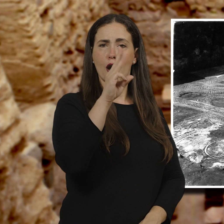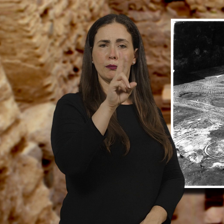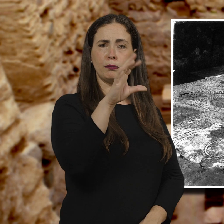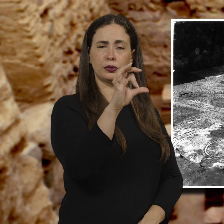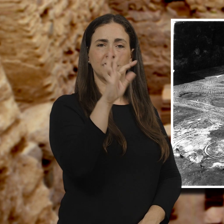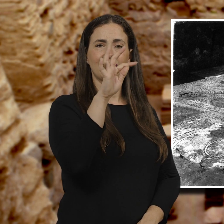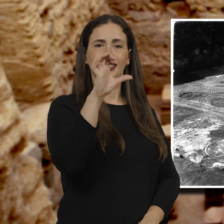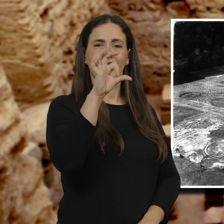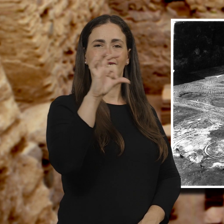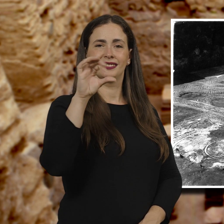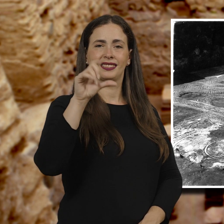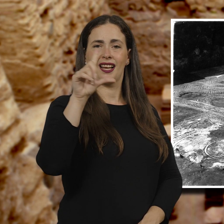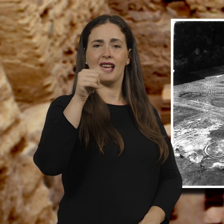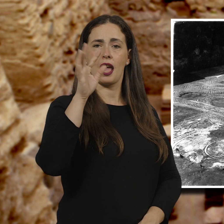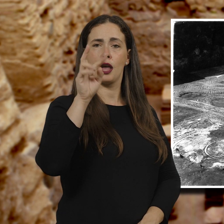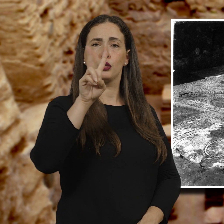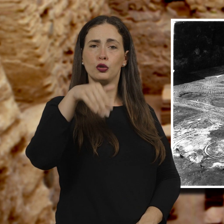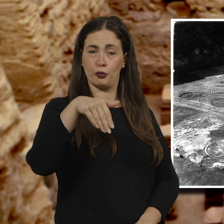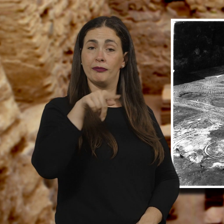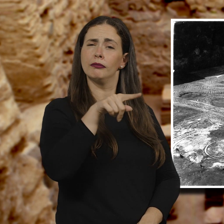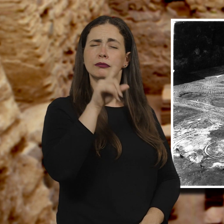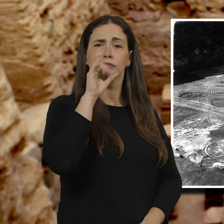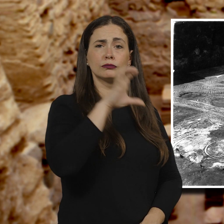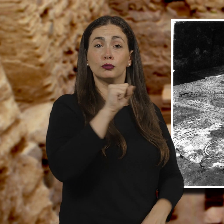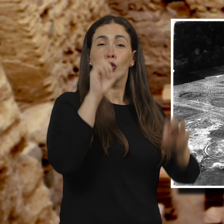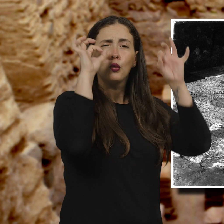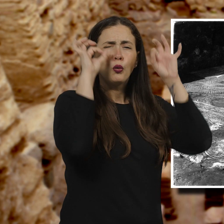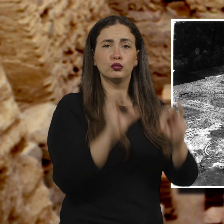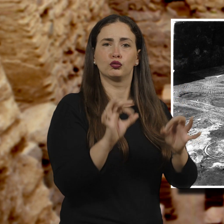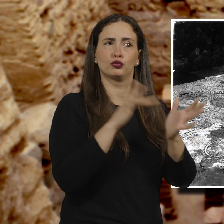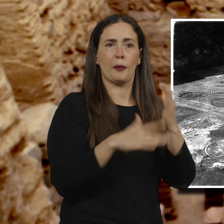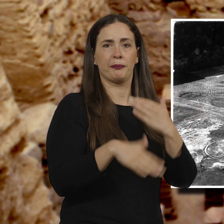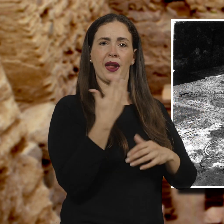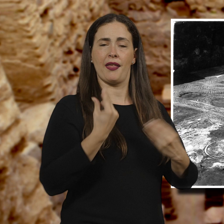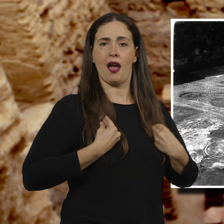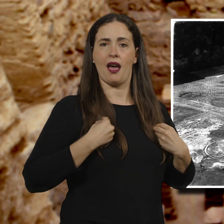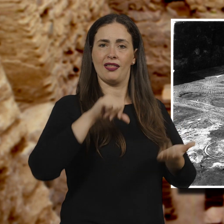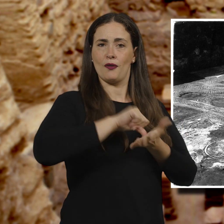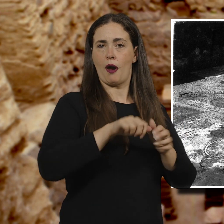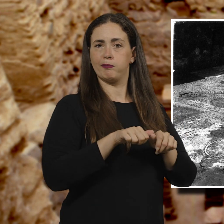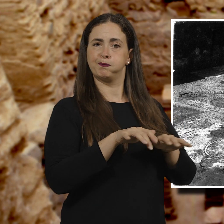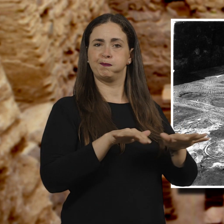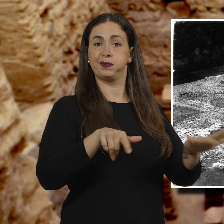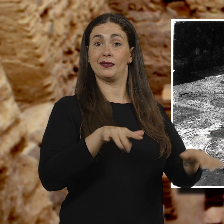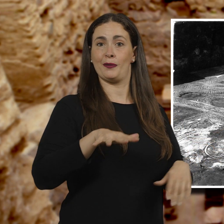OPUS TESSELLATUM És descobert de manera fortuïta quan s’està urbanitzant l’actual barri